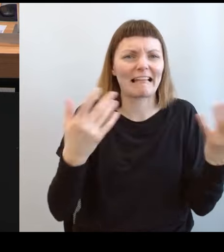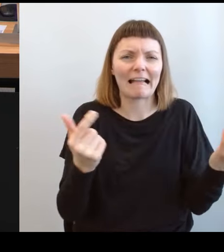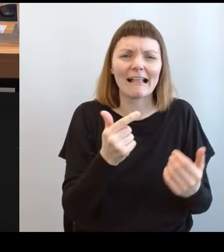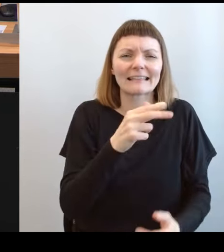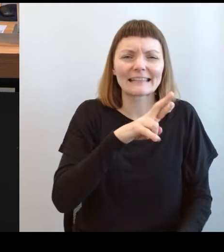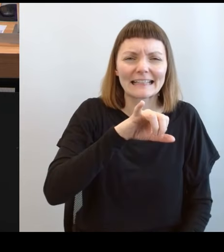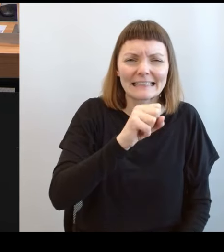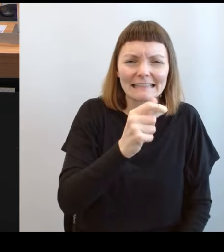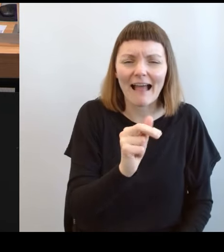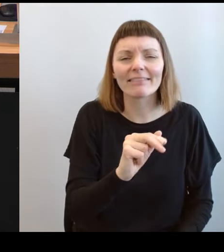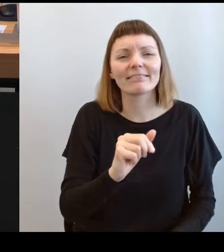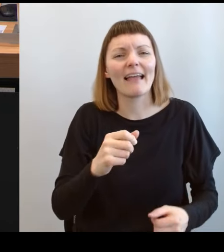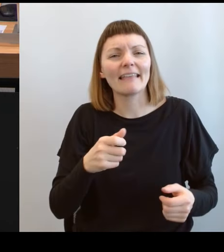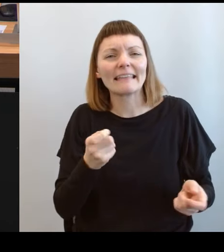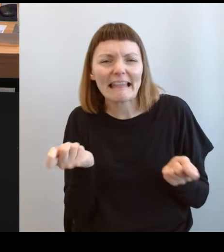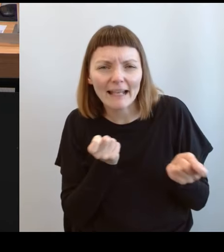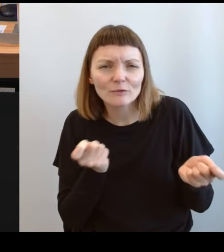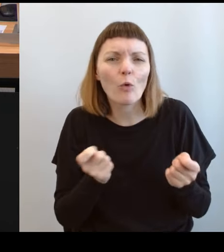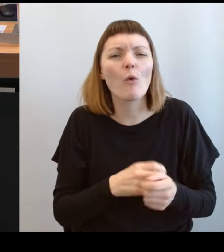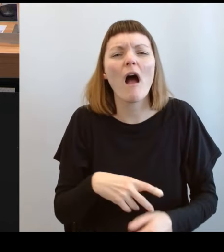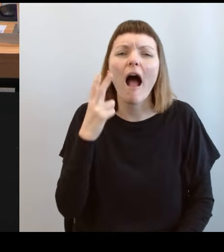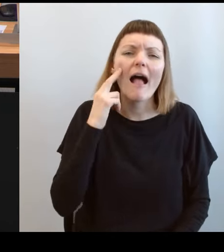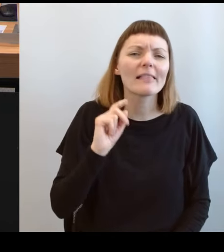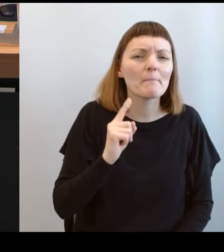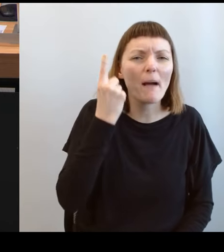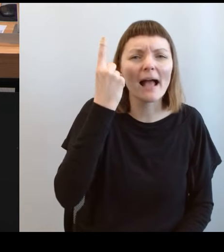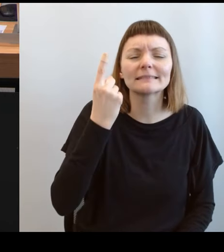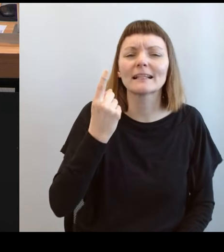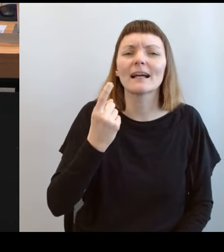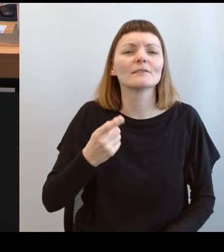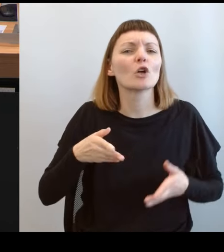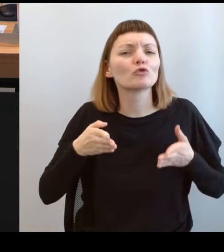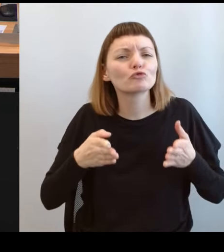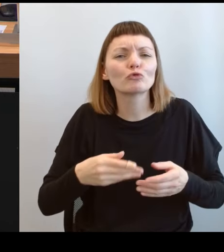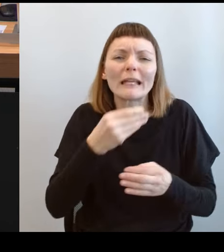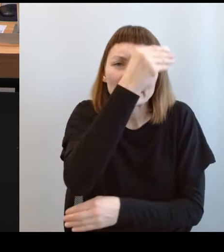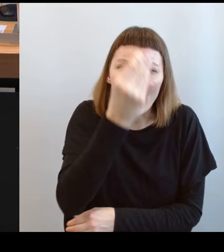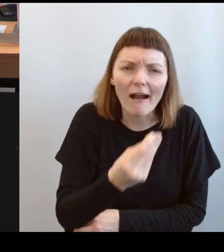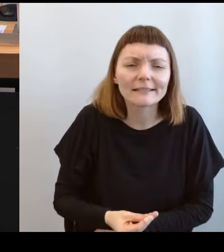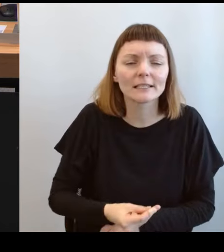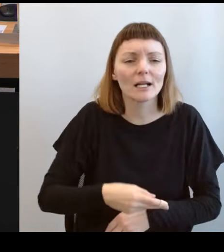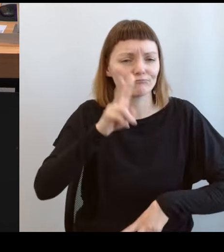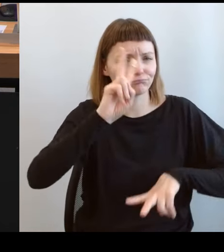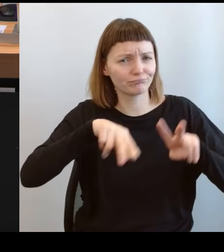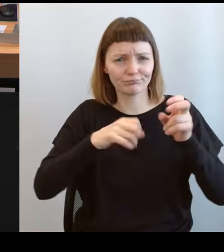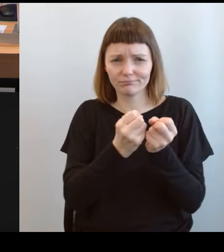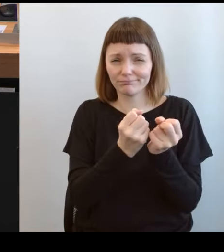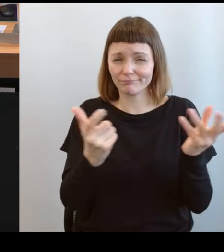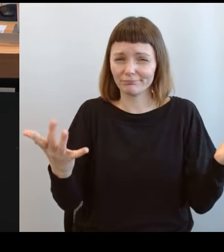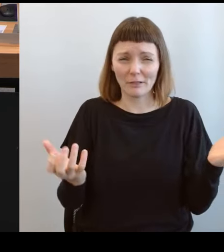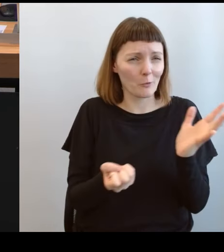Berlin bietet eine Vielfalt, die aufregend und immer wieder neugierig macht. Das ist aber nicht selbstverständlich.